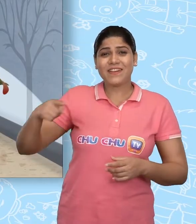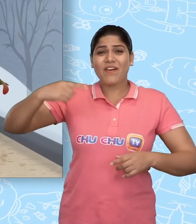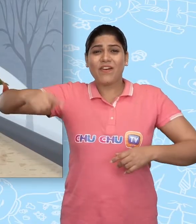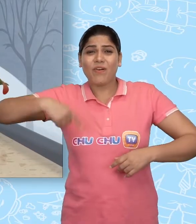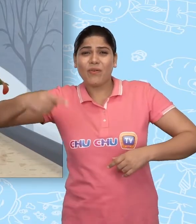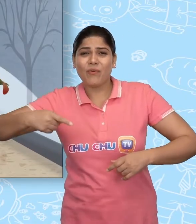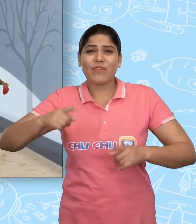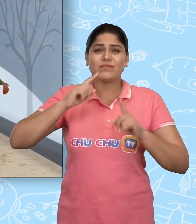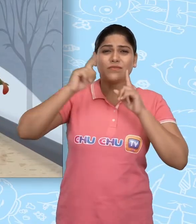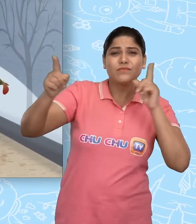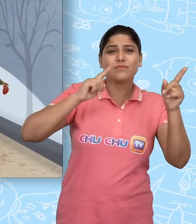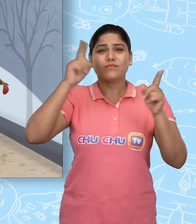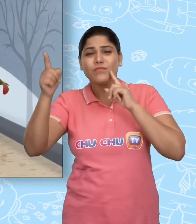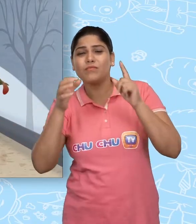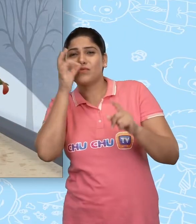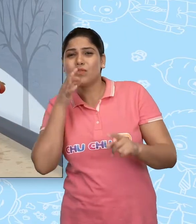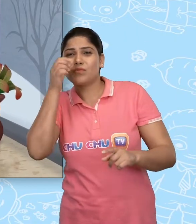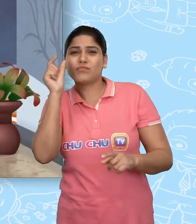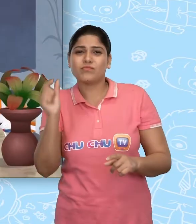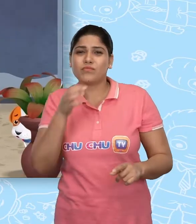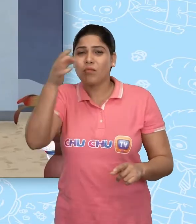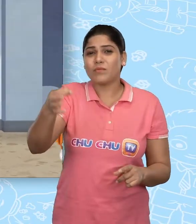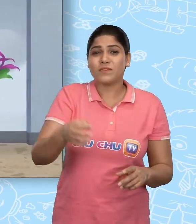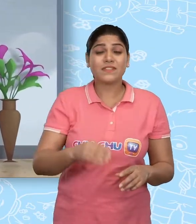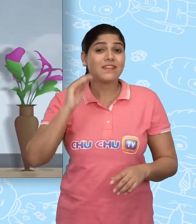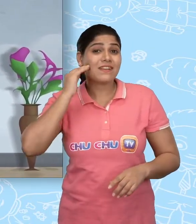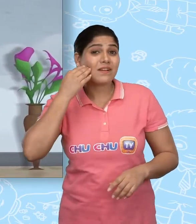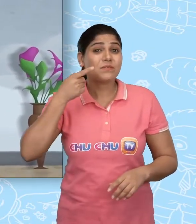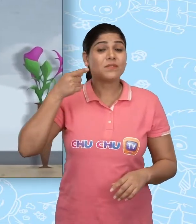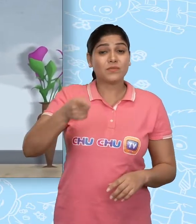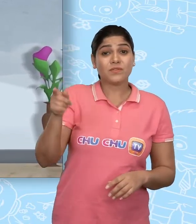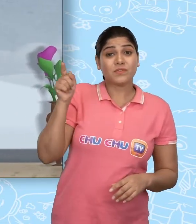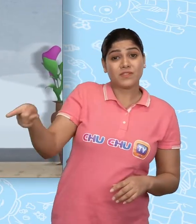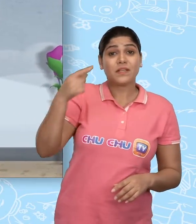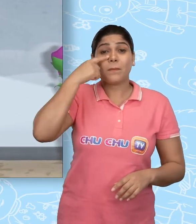Chika हमेशा ही ऐसे बहाने बनाता जब उसकी माँ उसे अपना homework करने को कहतीं।